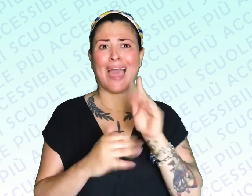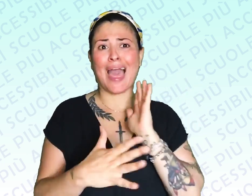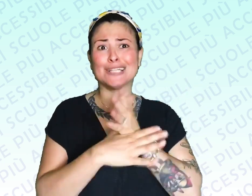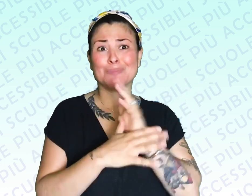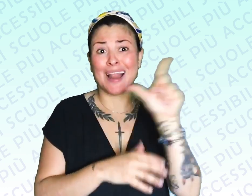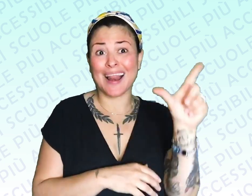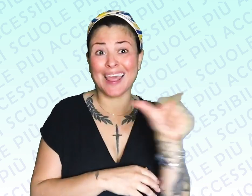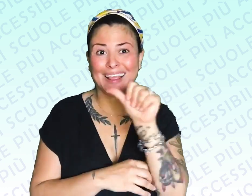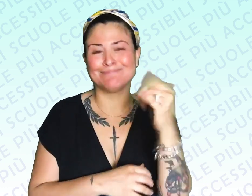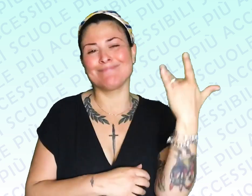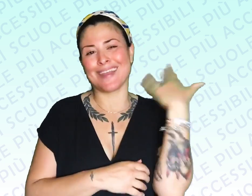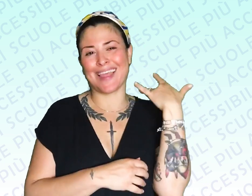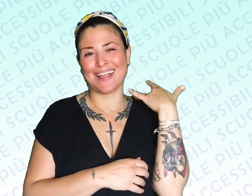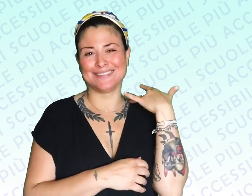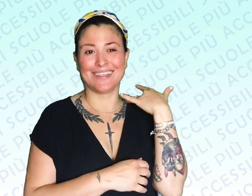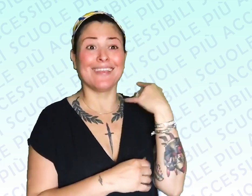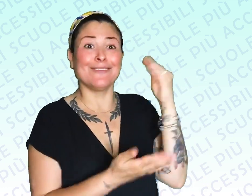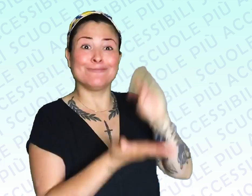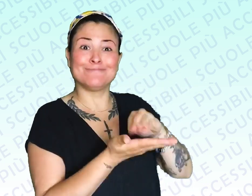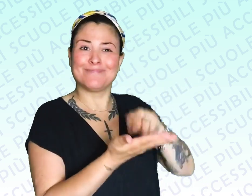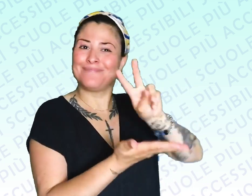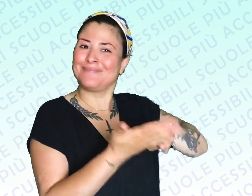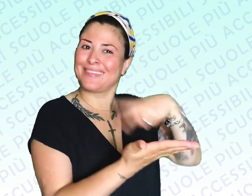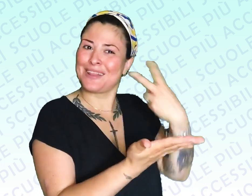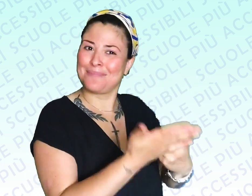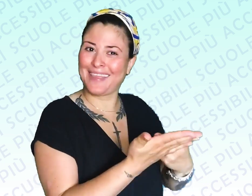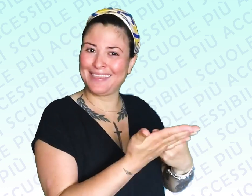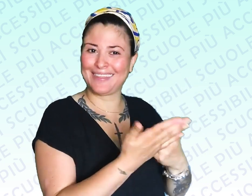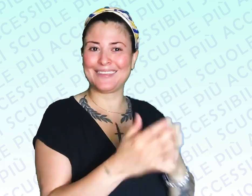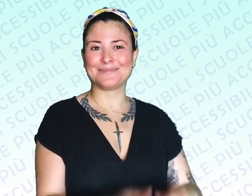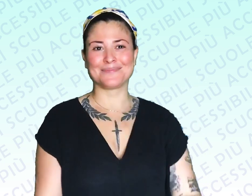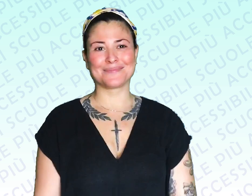L'incontro sarà accessibile a tutti grazie al servizio di interpretariato da/in LIS.